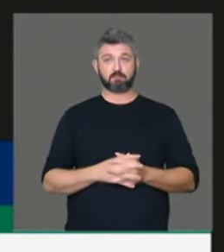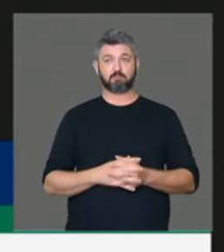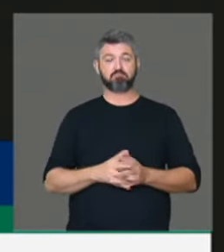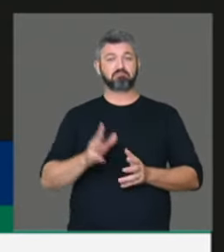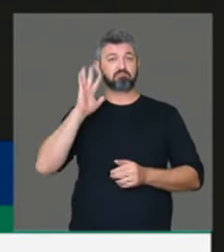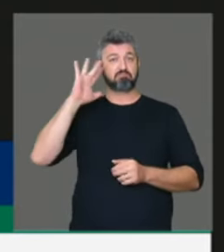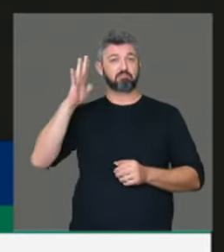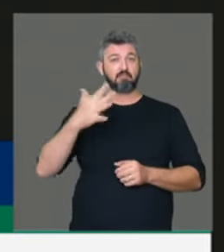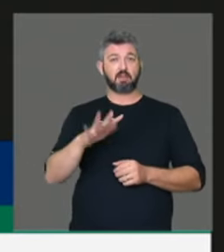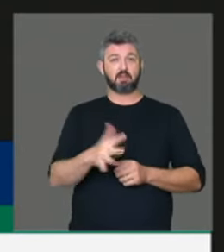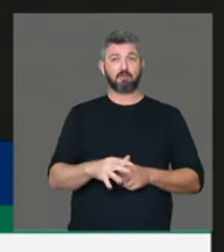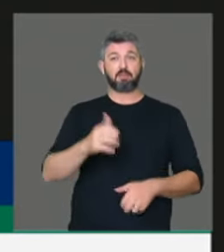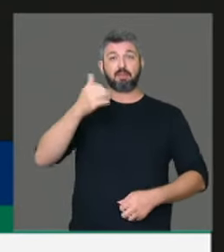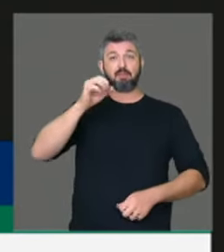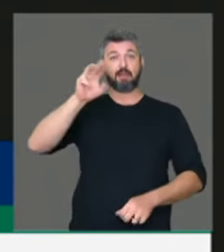BRASIL OS NÚMEROS ESTÃO